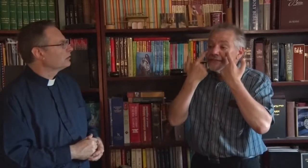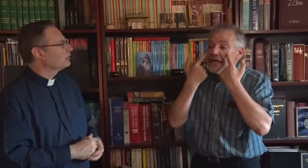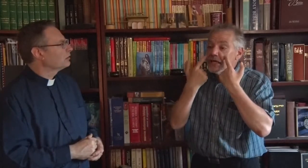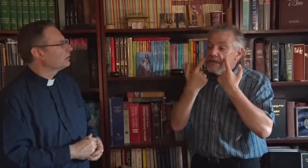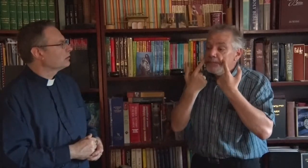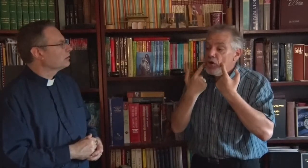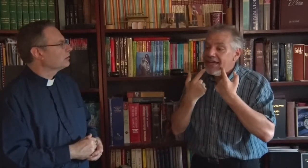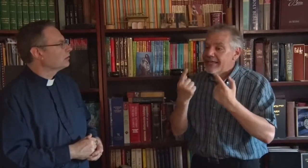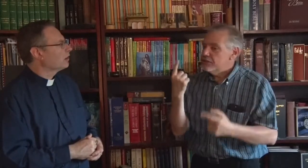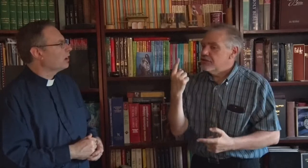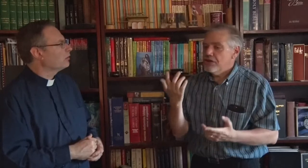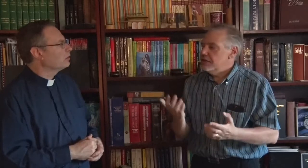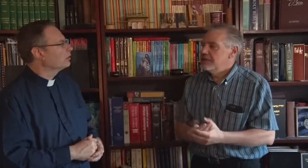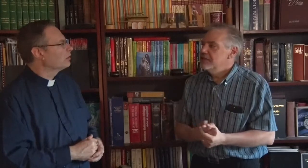ça pleurait seul.